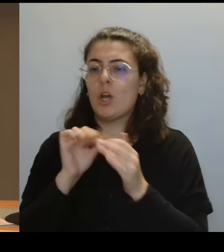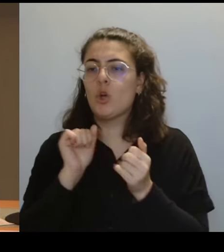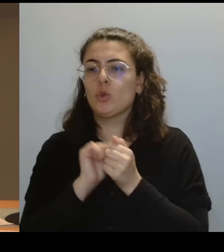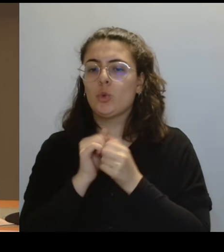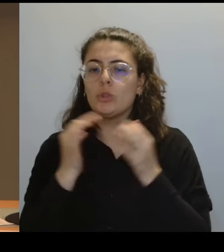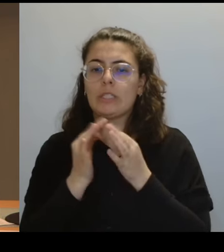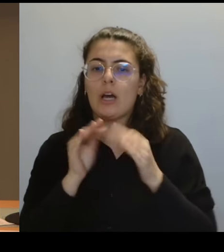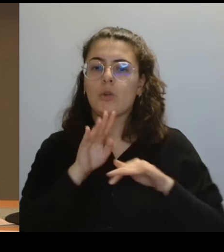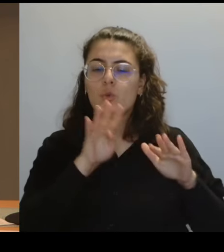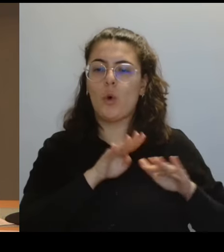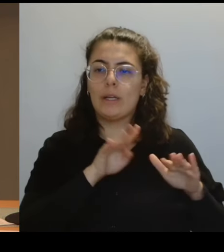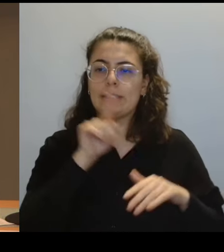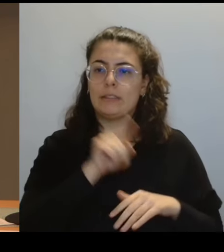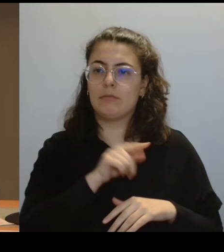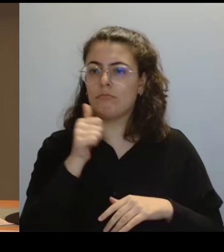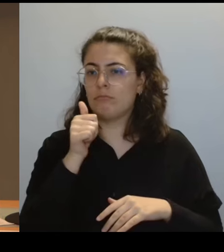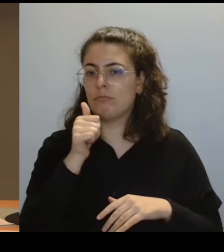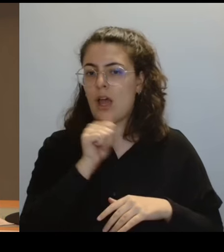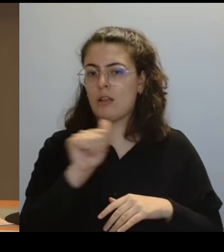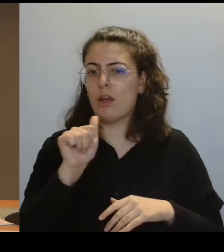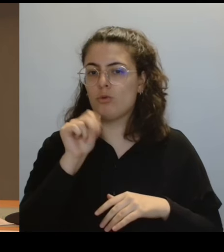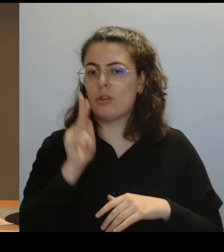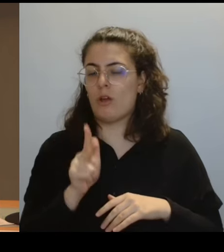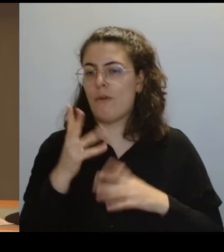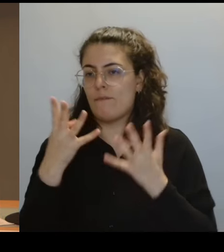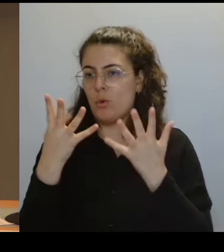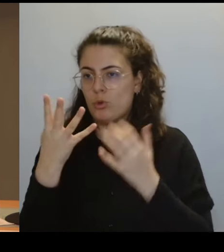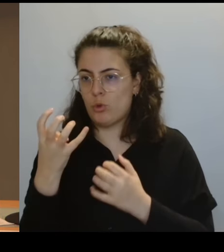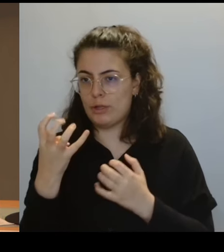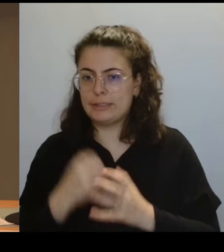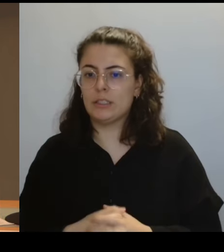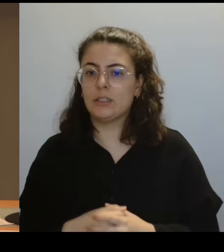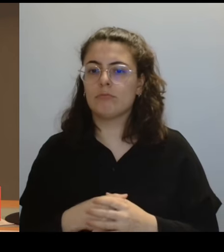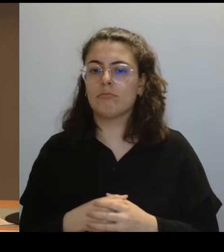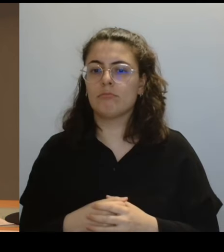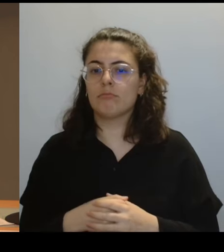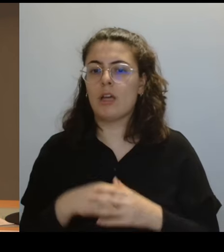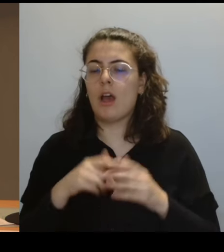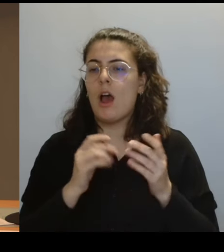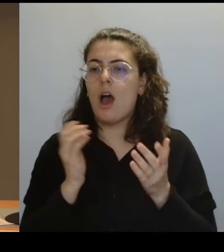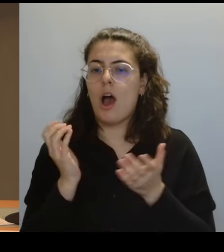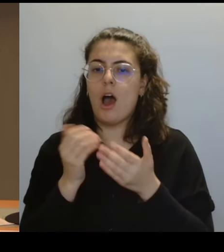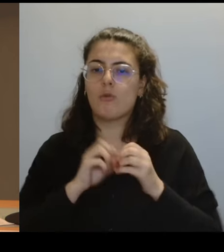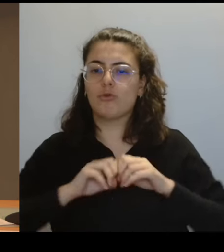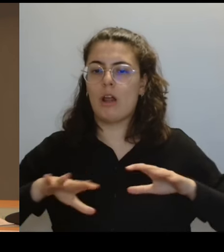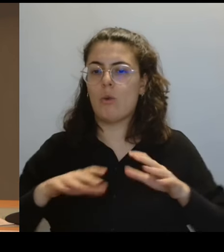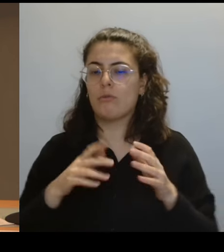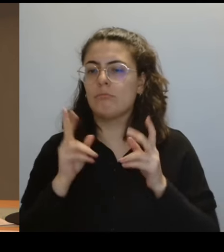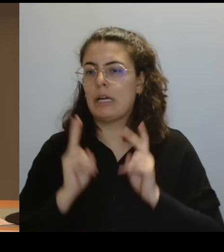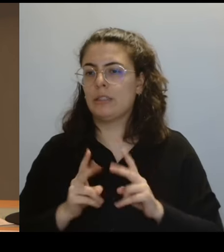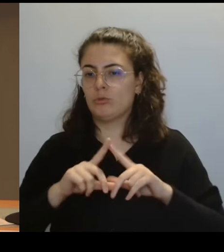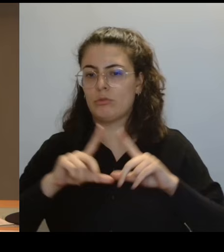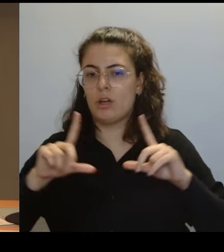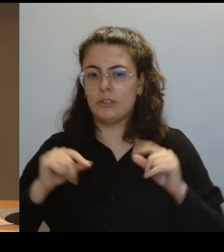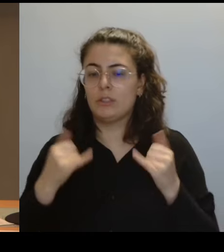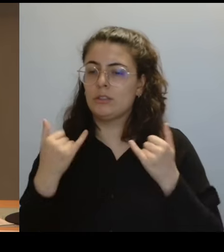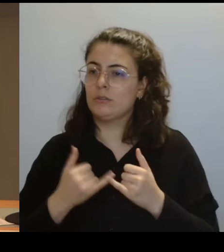Berechtigungsnachweises vereinfachen. In der Beratung beginnt hier die Fraktion Die Linke, und zwar mit der Kollegin Schubert.